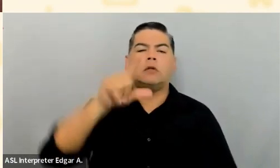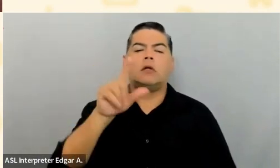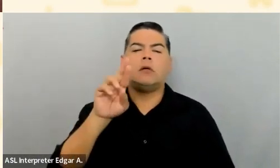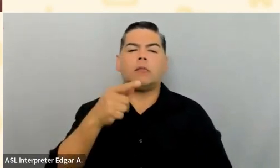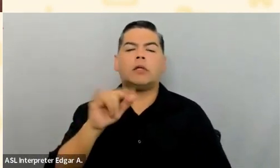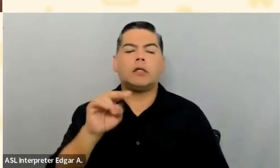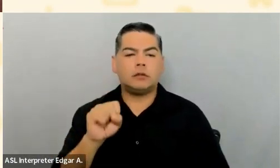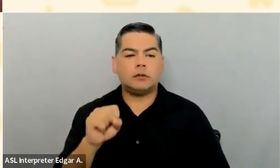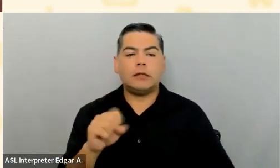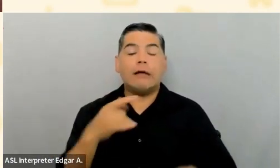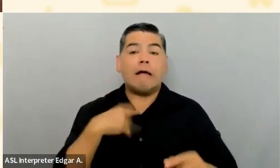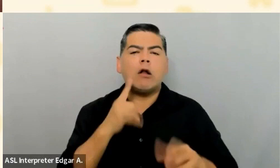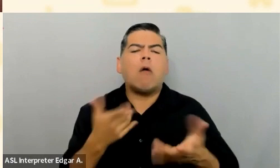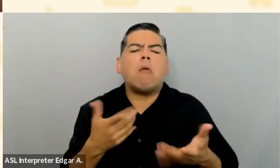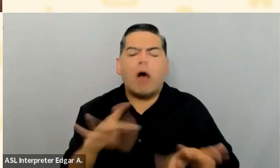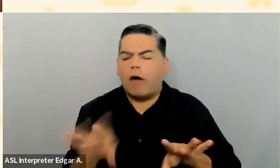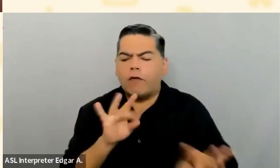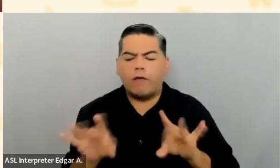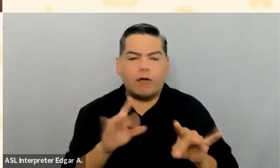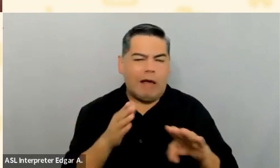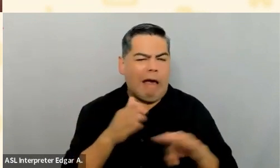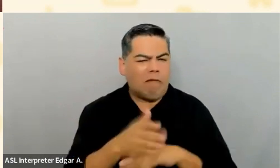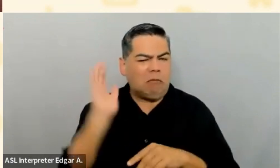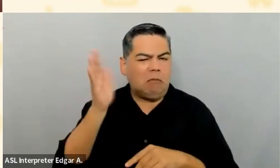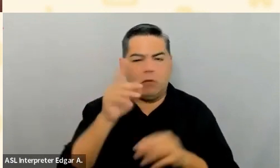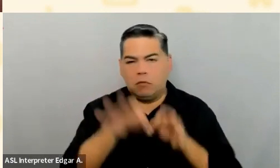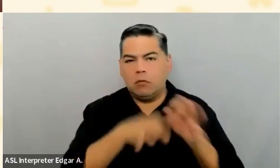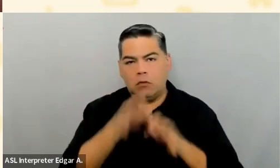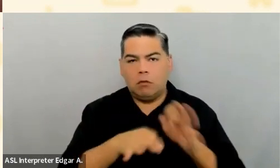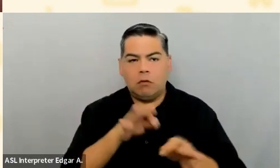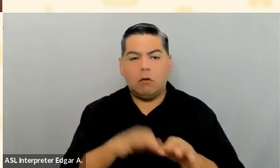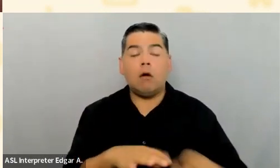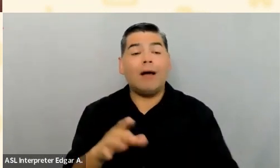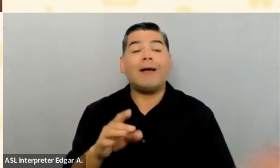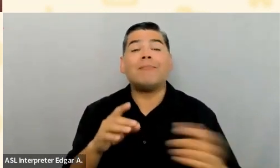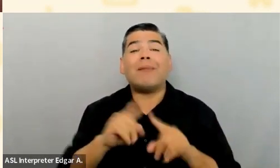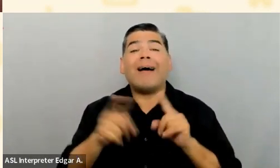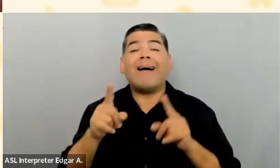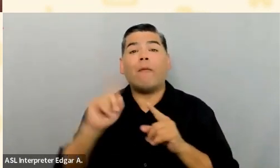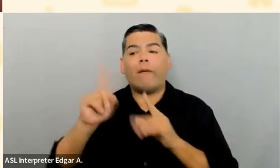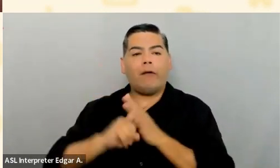de mis hallazgos después de esto, pero cuando comencemos, ¿Eres tú el autor del contenido?